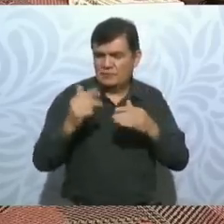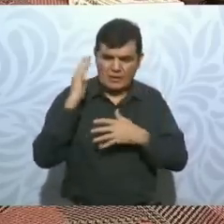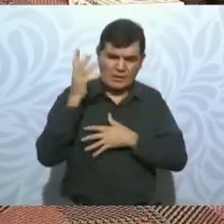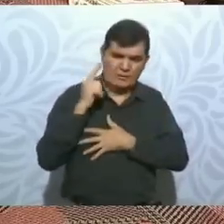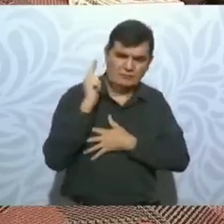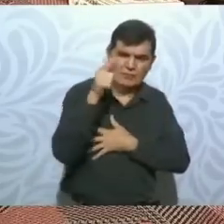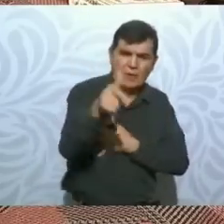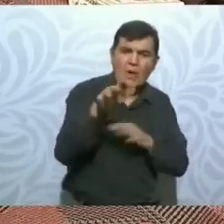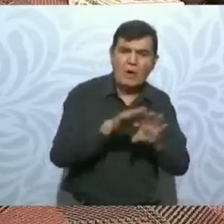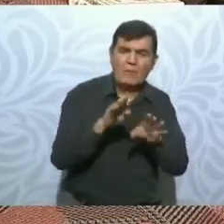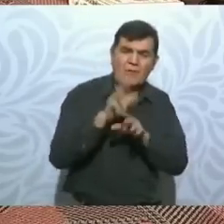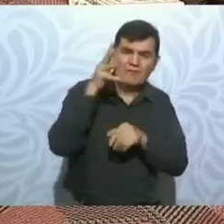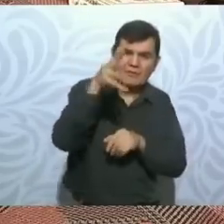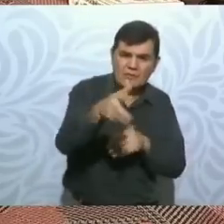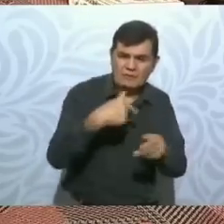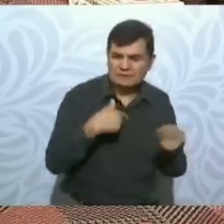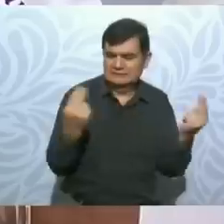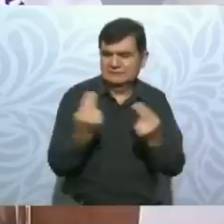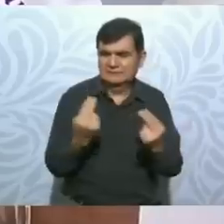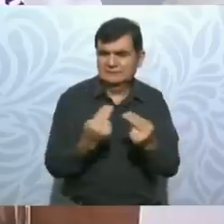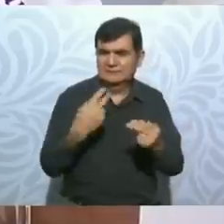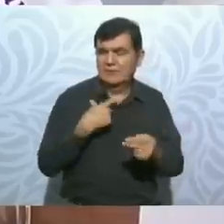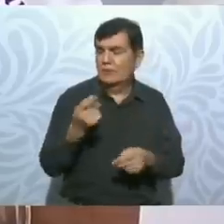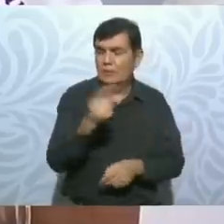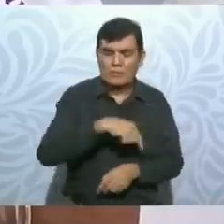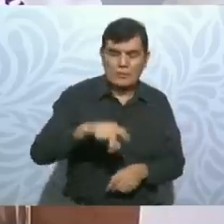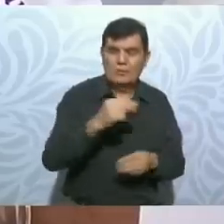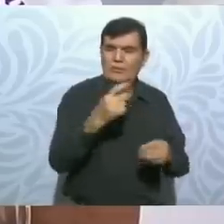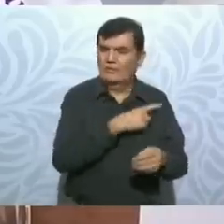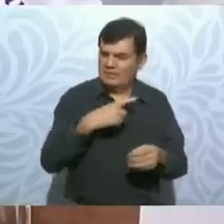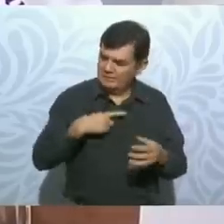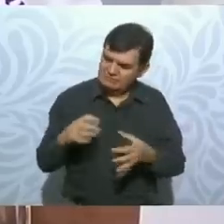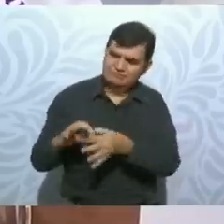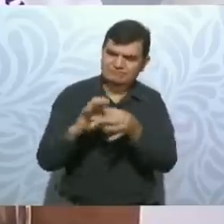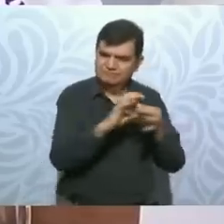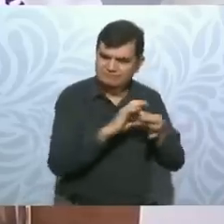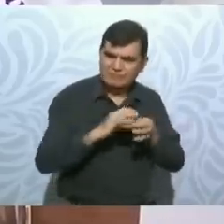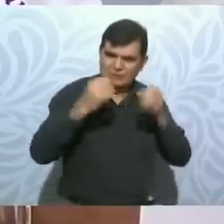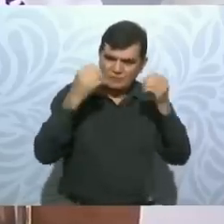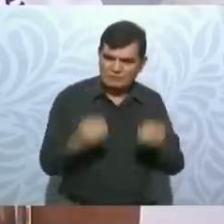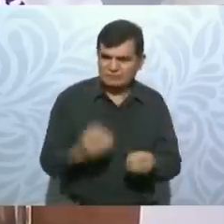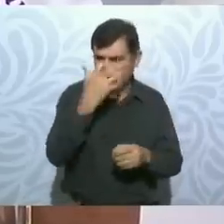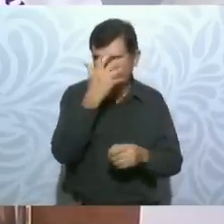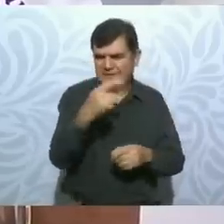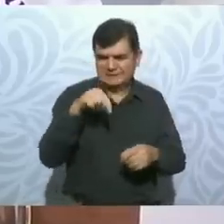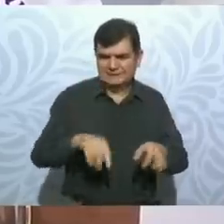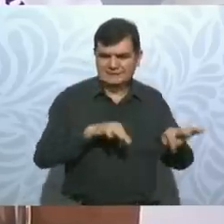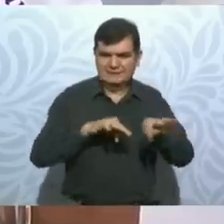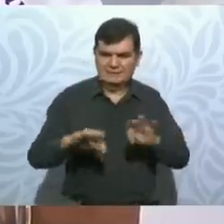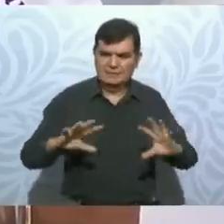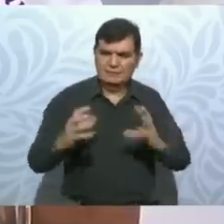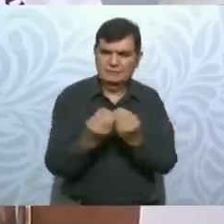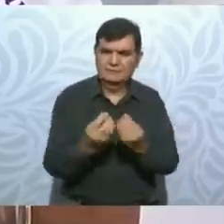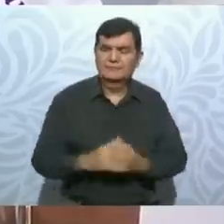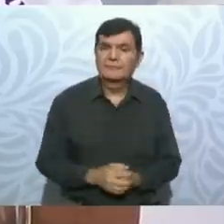y no se van a dar si no estamos todos y cada uno comprometidos en este trabajo para la fiscalía